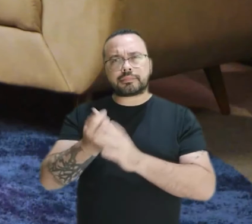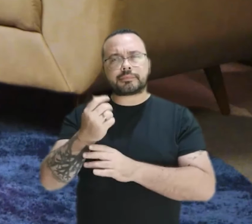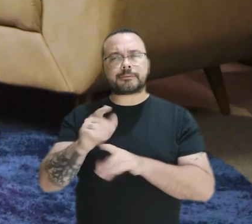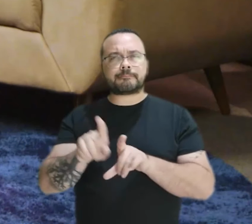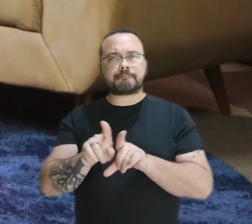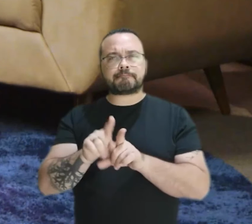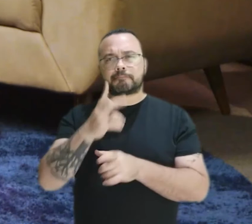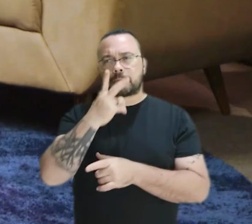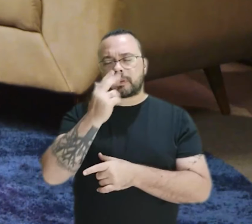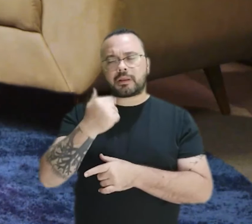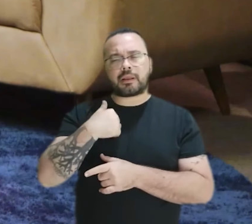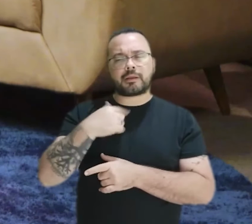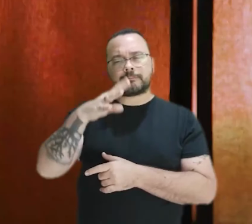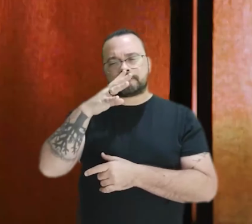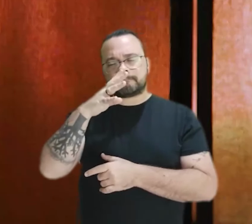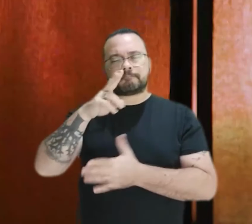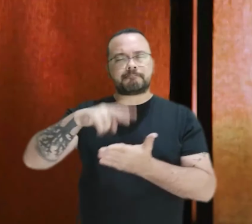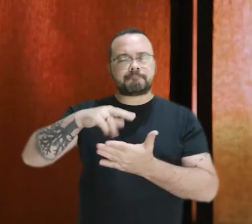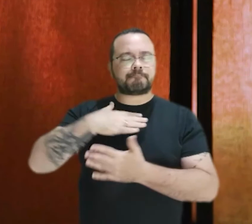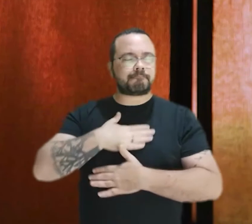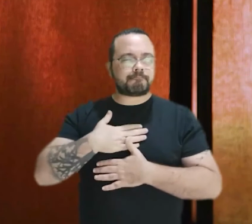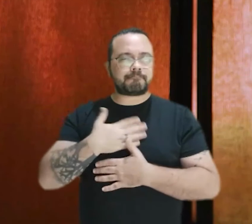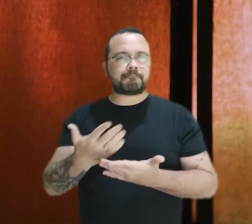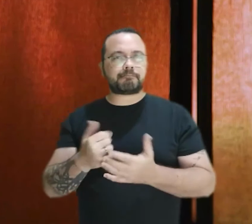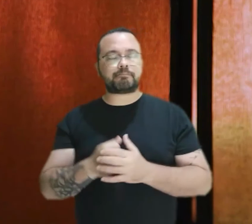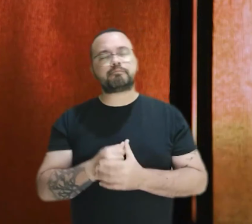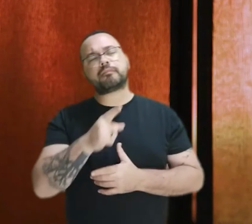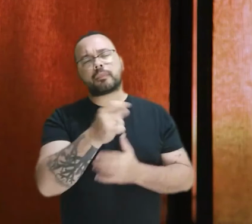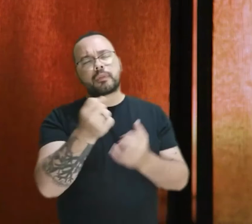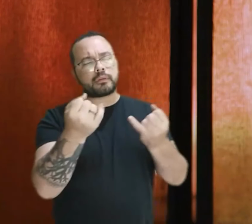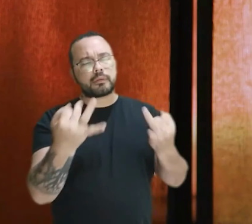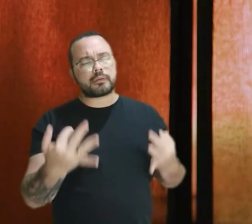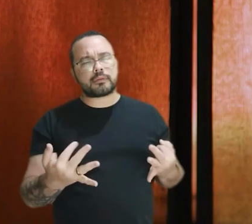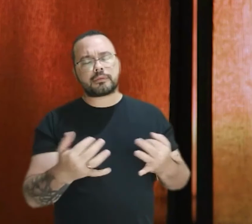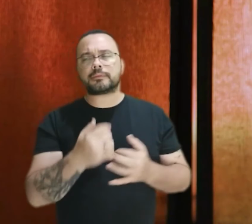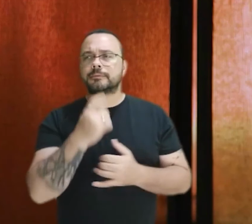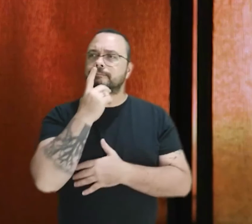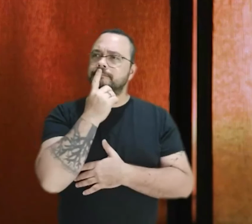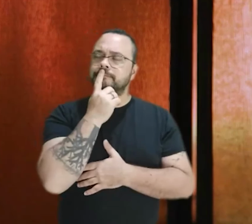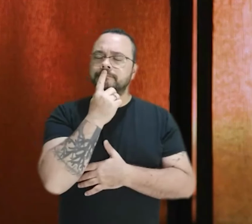que li me pegaram mais, assim. Você falou que... que você...